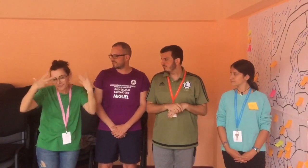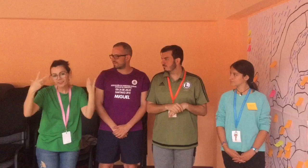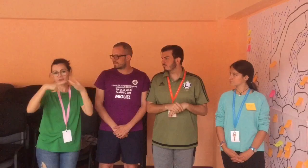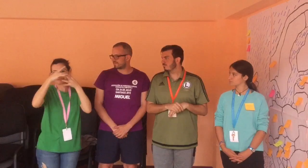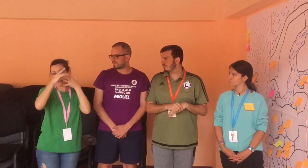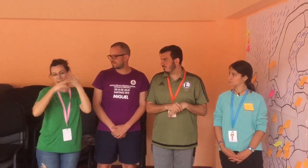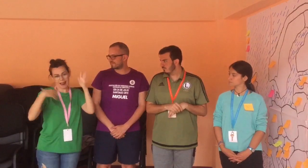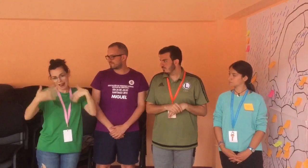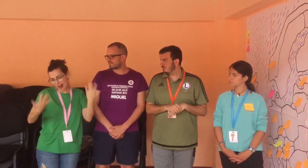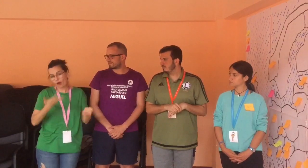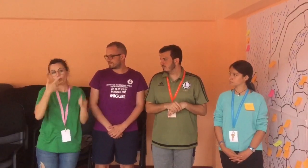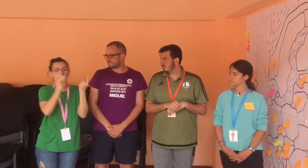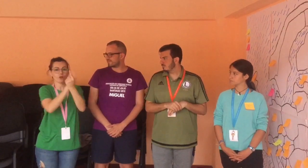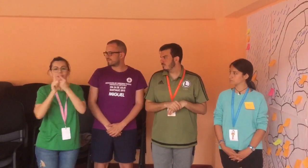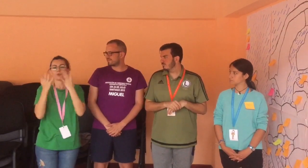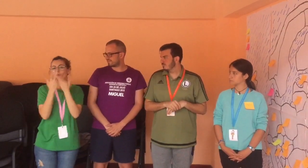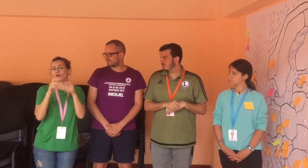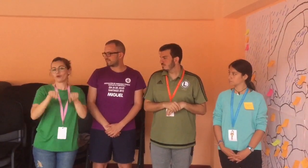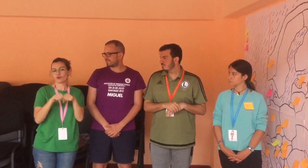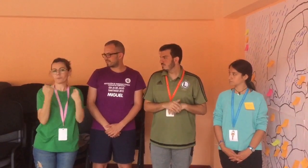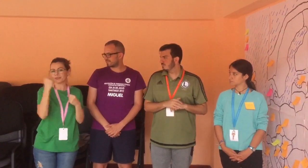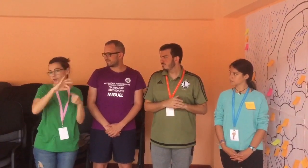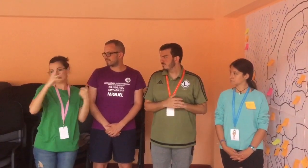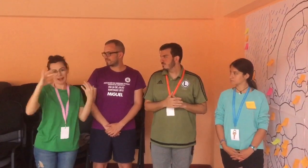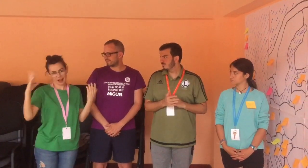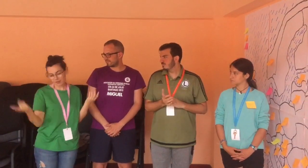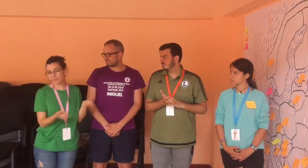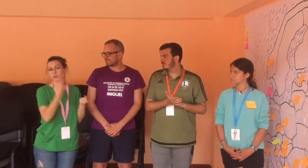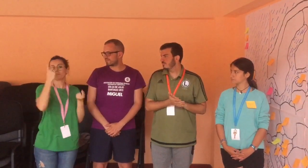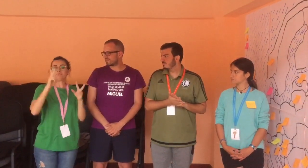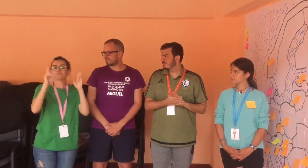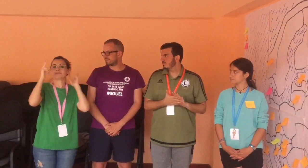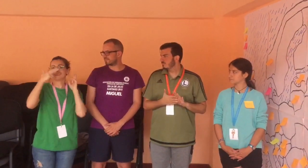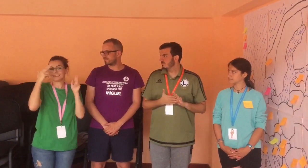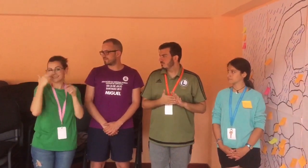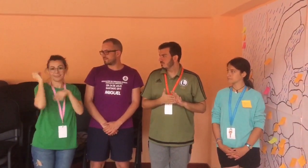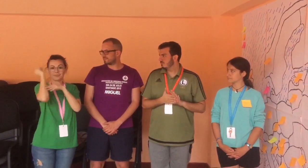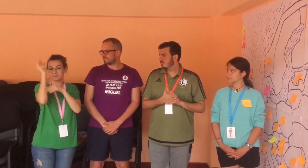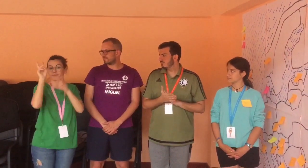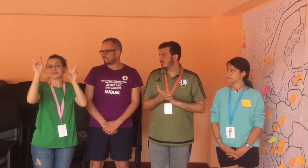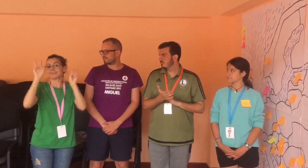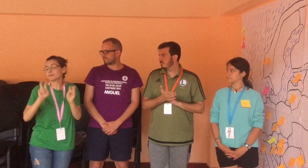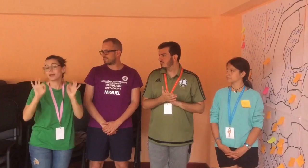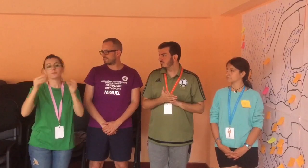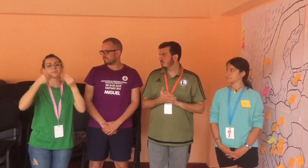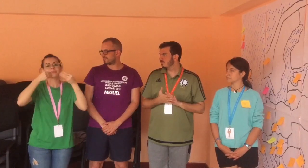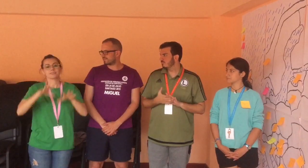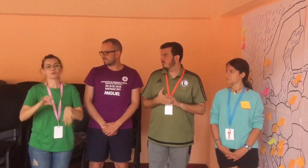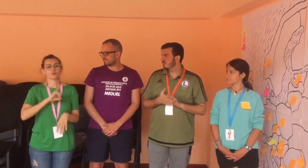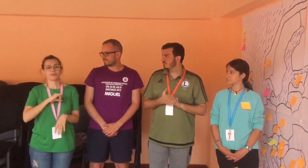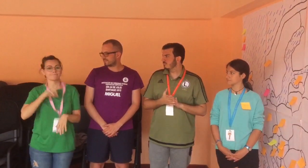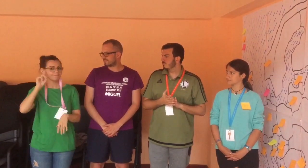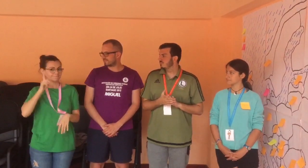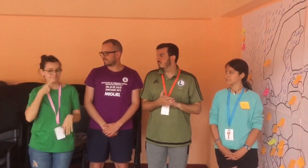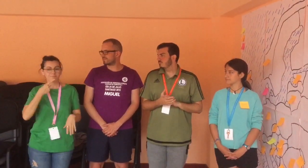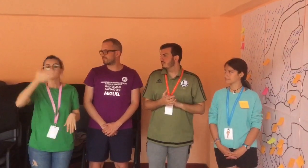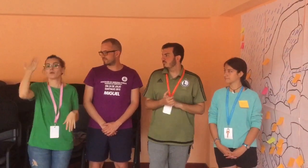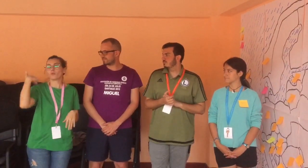Entre otras cosas, hemos podido conocer a los participantes a través de juegos de rompehielo. Un tema a destacar ha sido que nos han dado una charla sobre la historia de la identidad sorda,